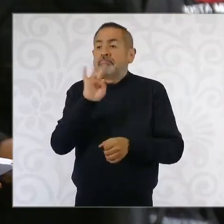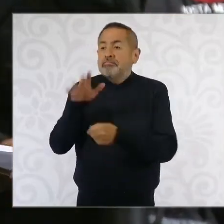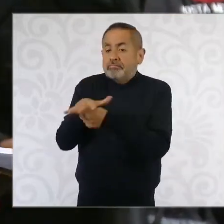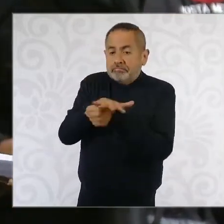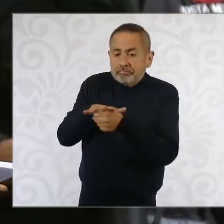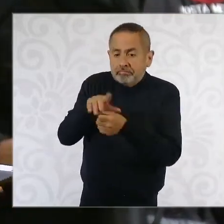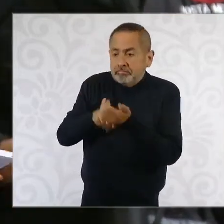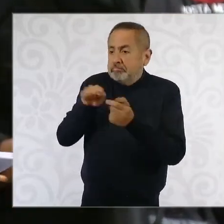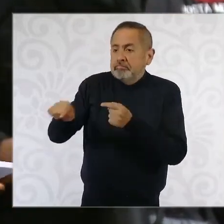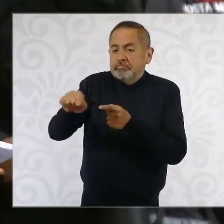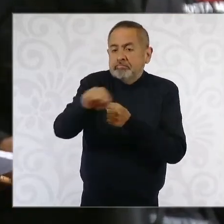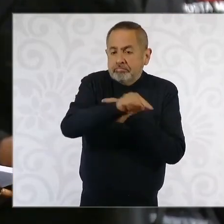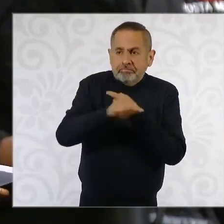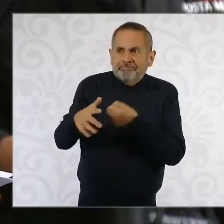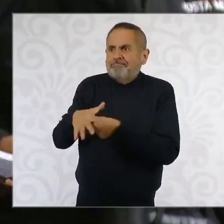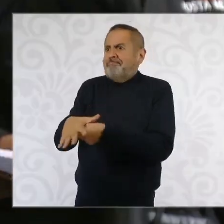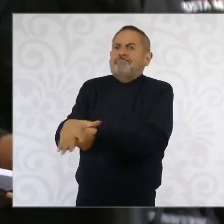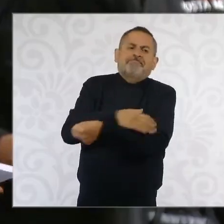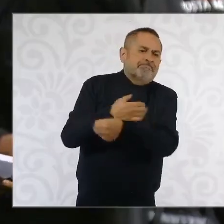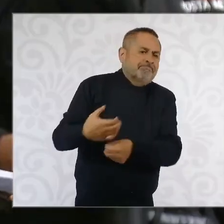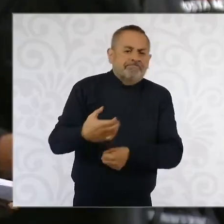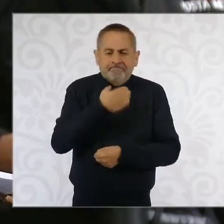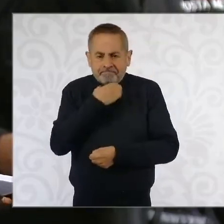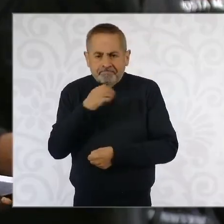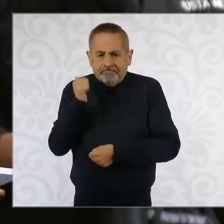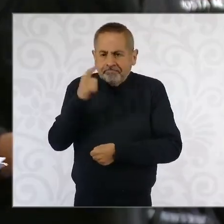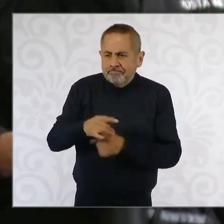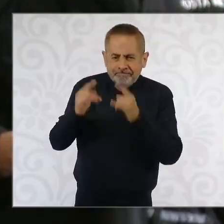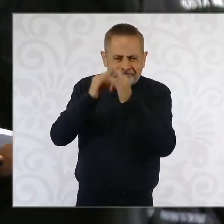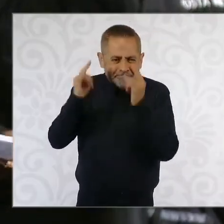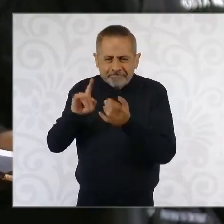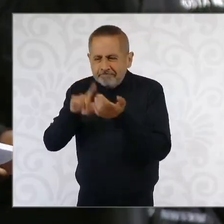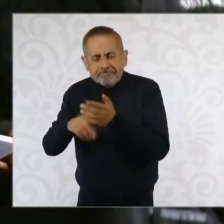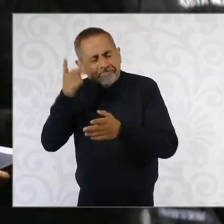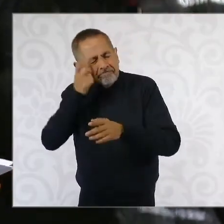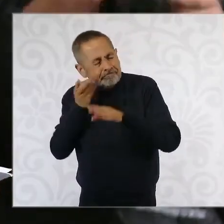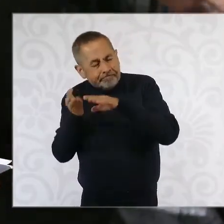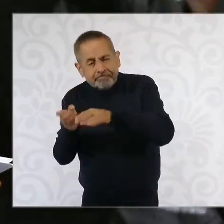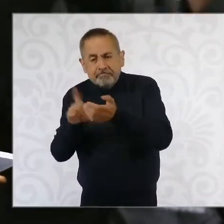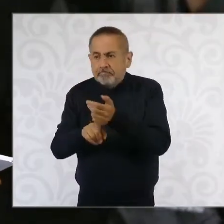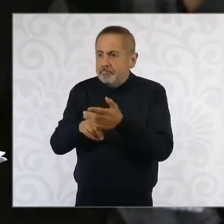albergues que pudieran ubicar para la atención de estos migrantes Cómo se atendería todo esto sobre